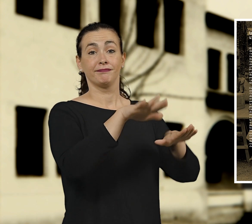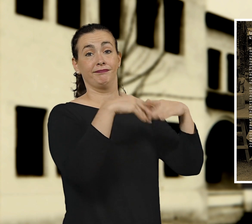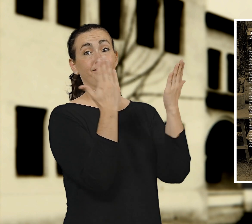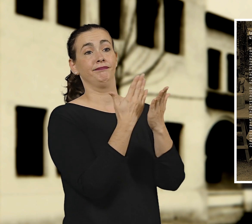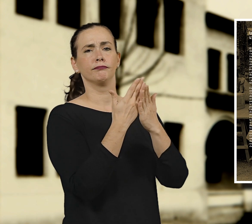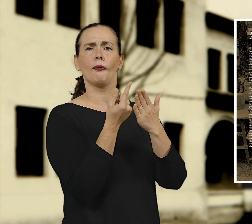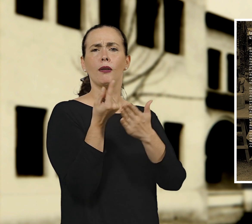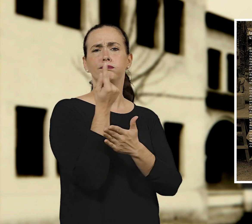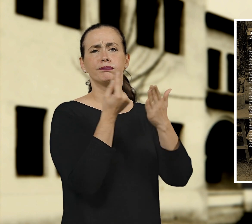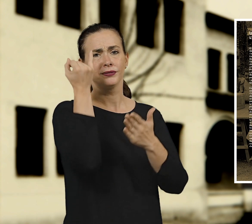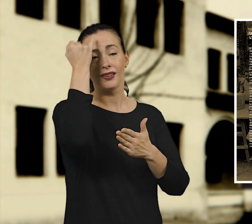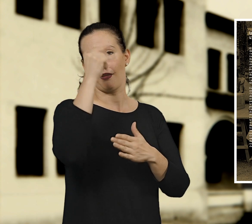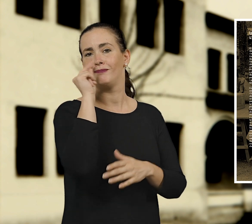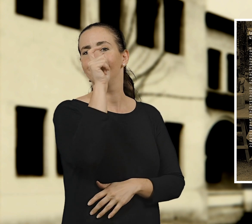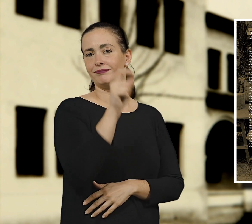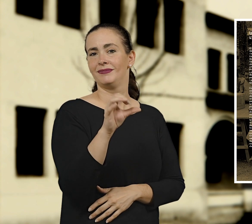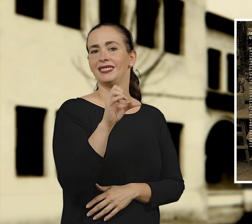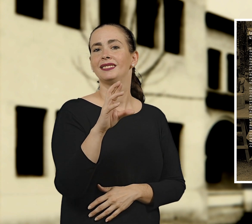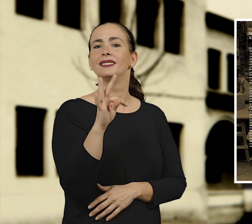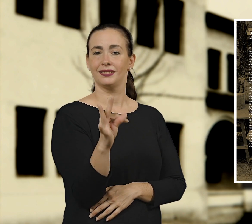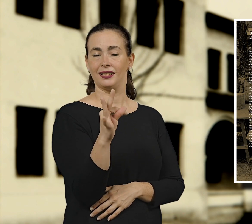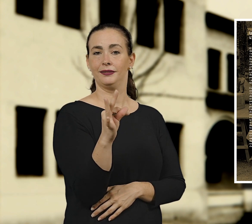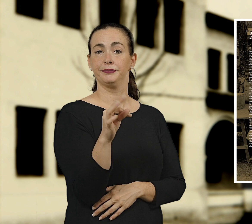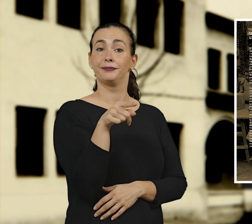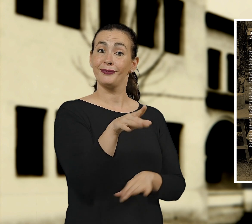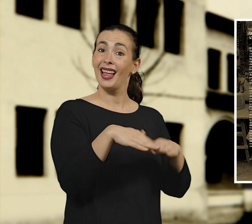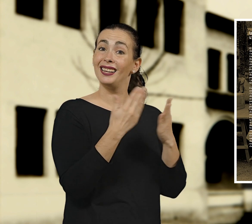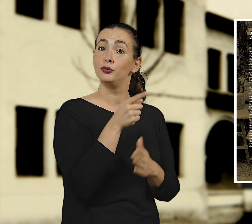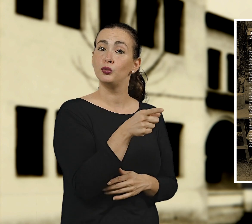L’escola dissenyada per Sert havia de permetre impartir classes als nens i nenes